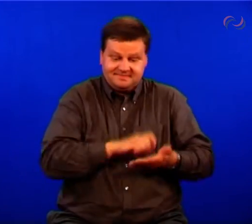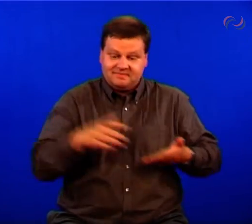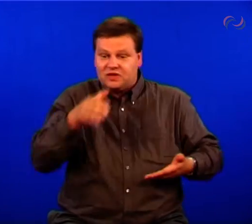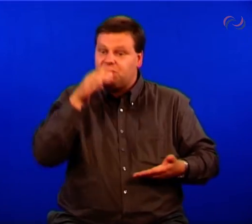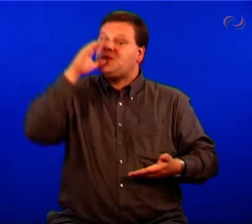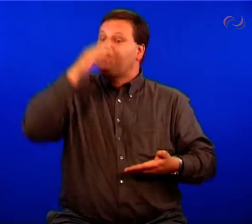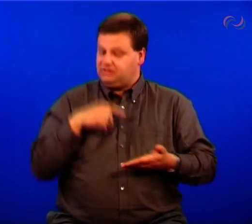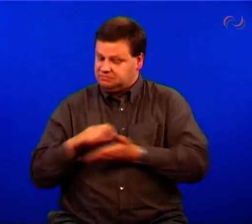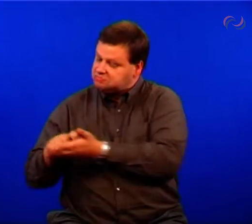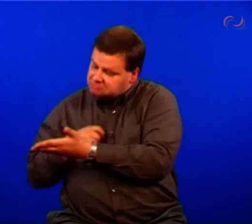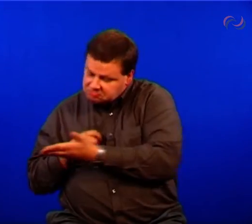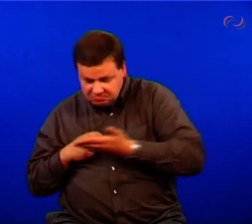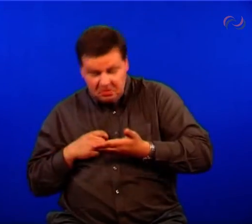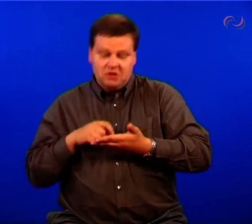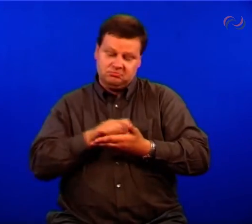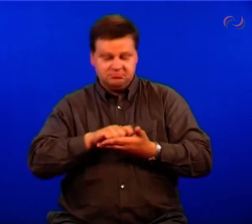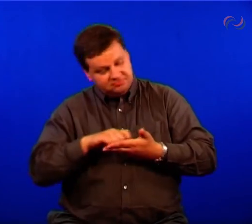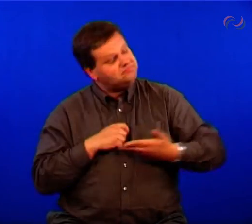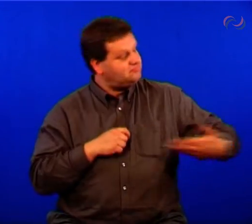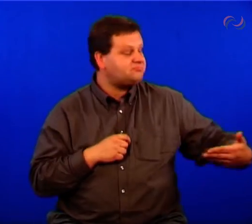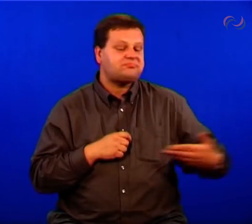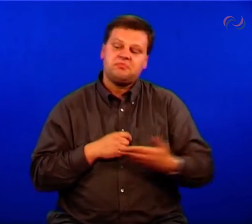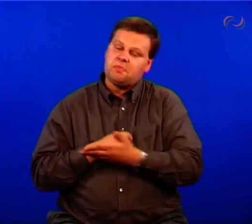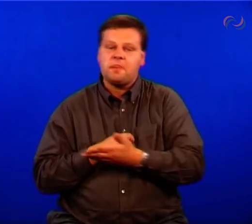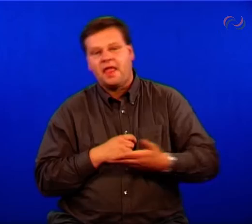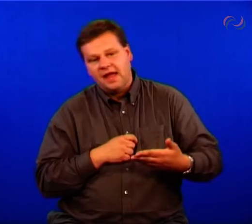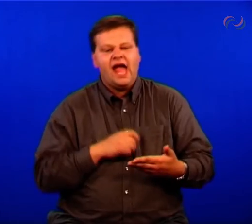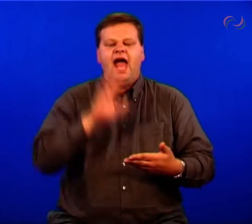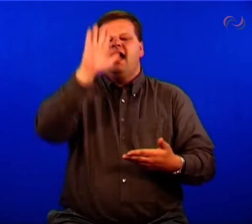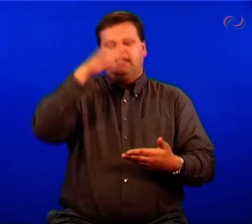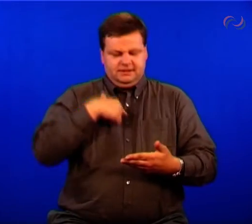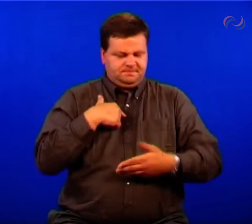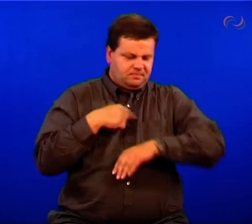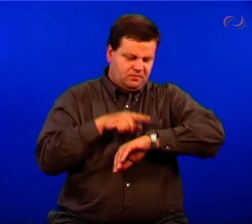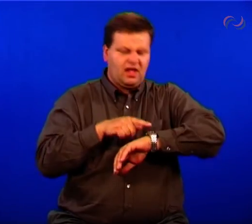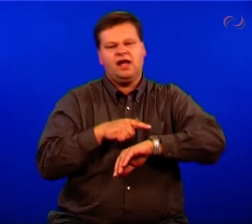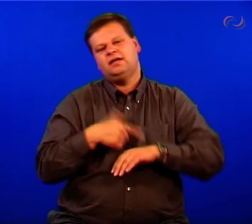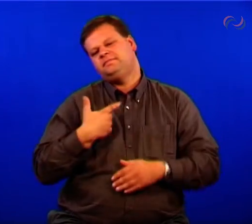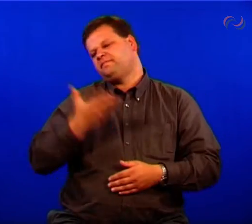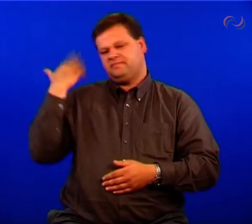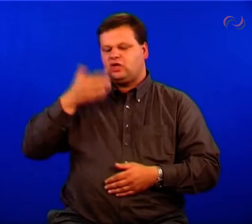Þetta gekk svona í góða stund meðan þeir drukku bjórinn. Þar til að heyrnarlausi maðurinn þurfti að fara.